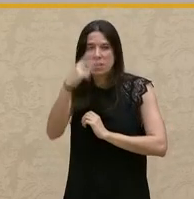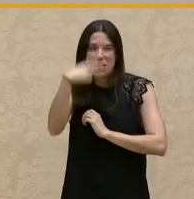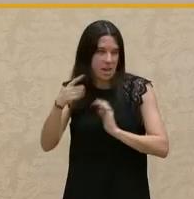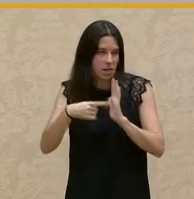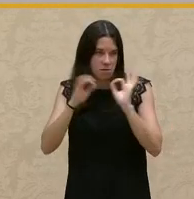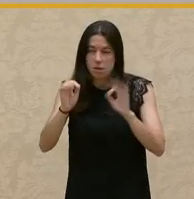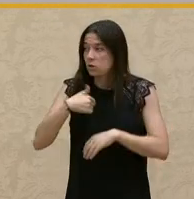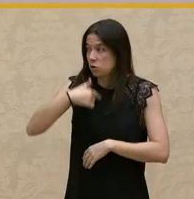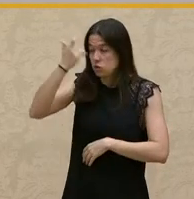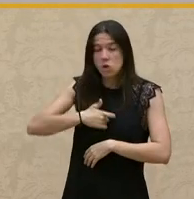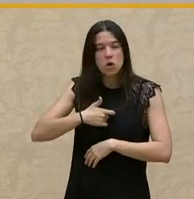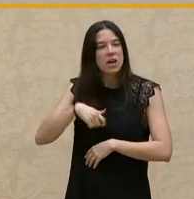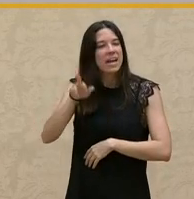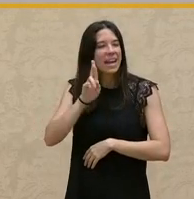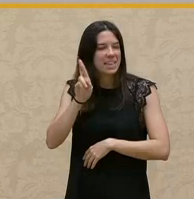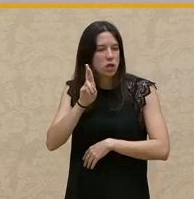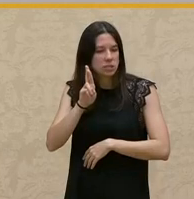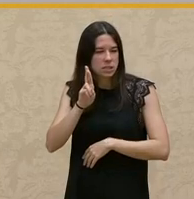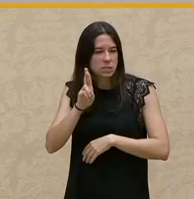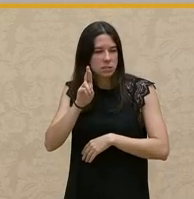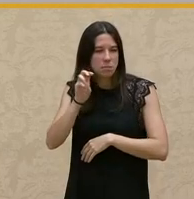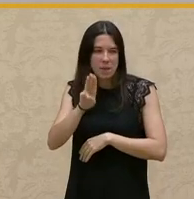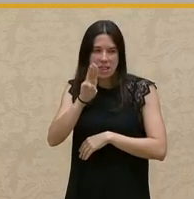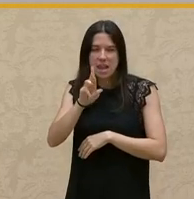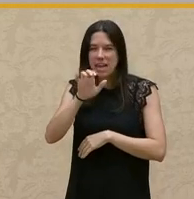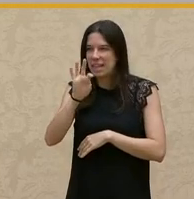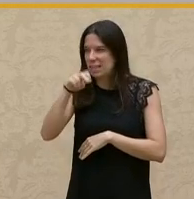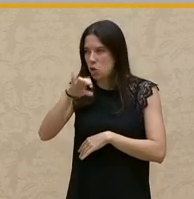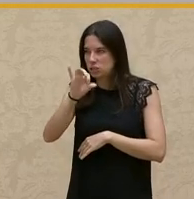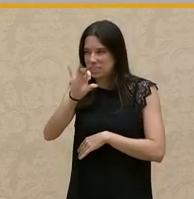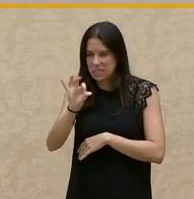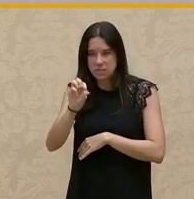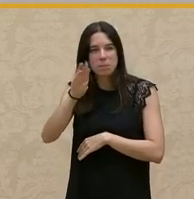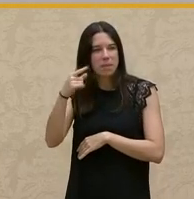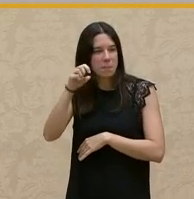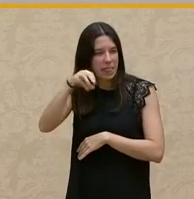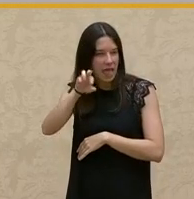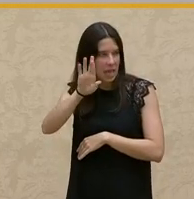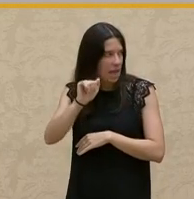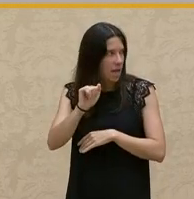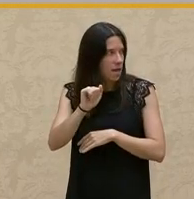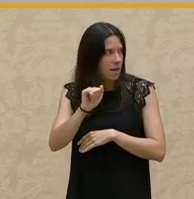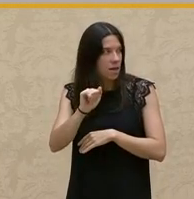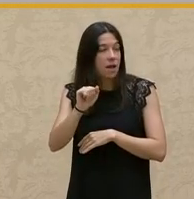tengo retinosis pigmentaria, nací con ella y he ido perdiendo la visión poco a poco y